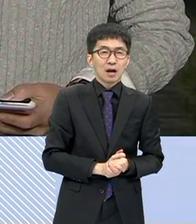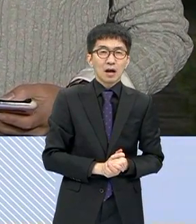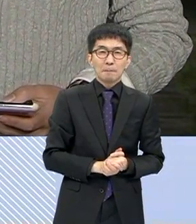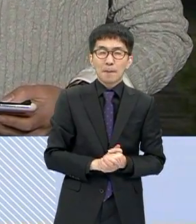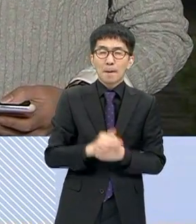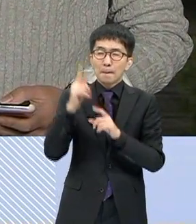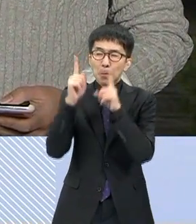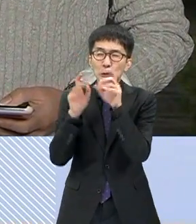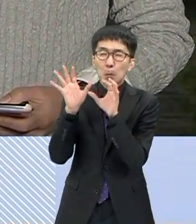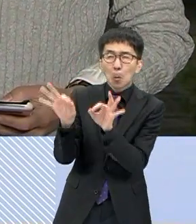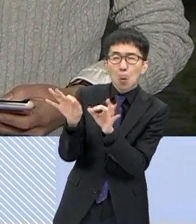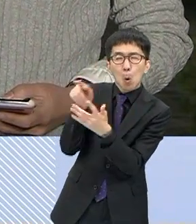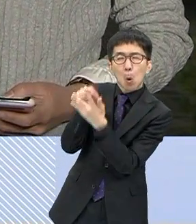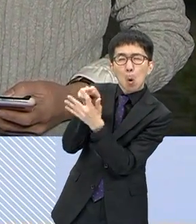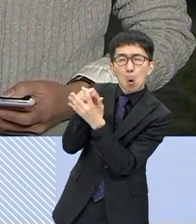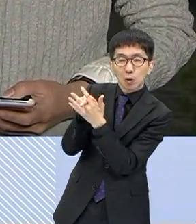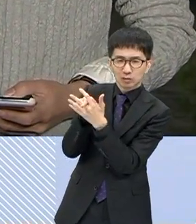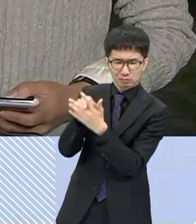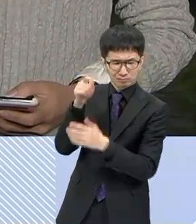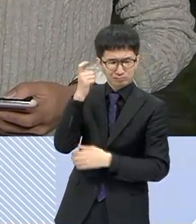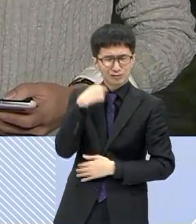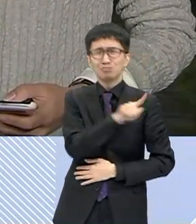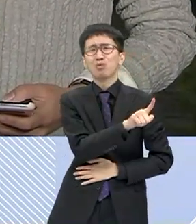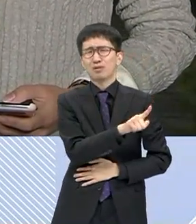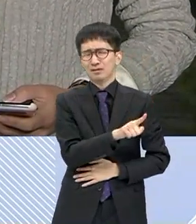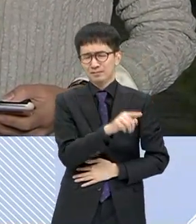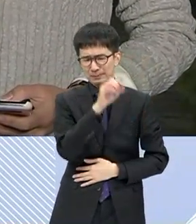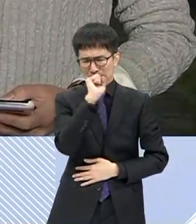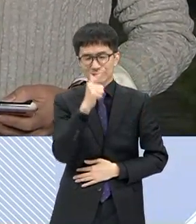강도 높게 비판했습니다. 또 다른 현직 검사도 검증을 거친 뒤